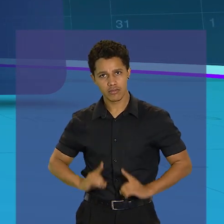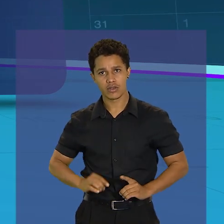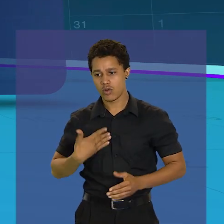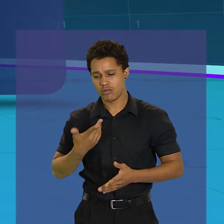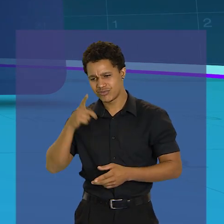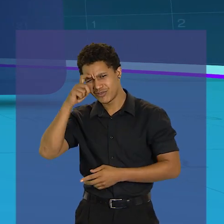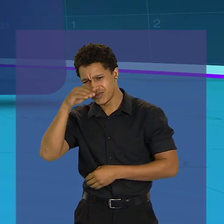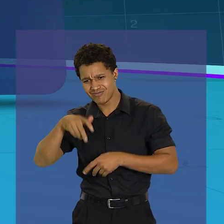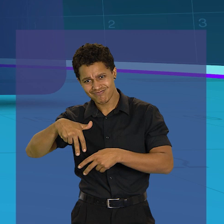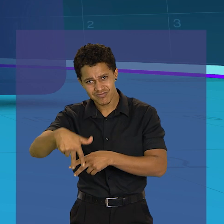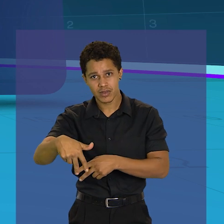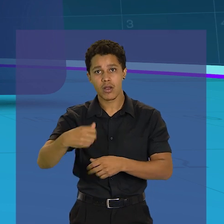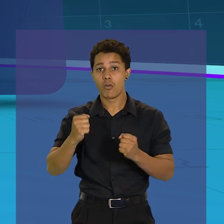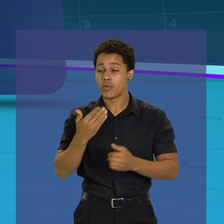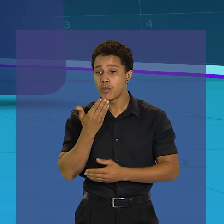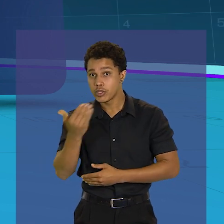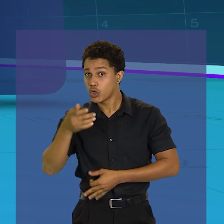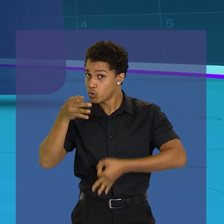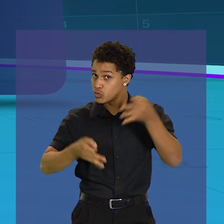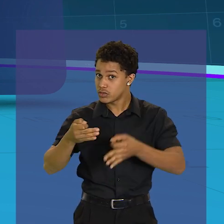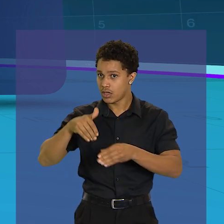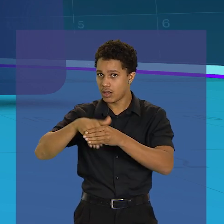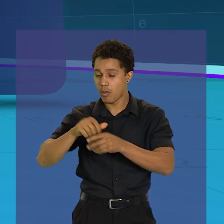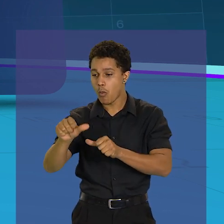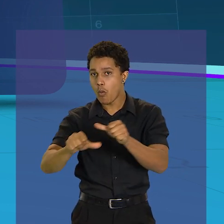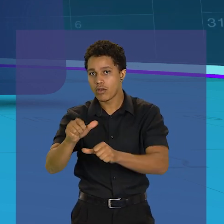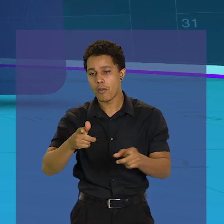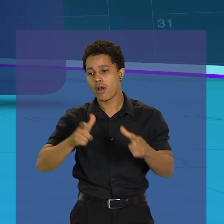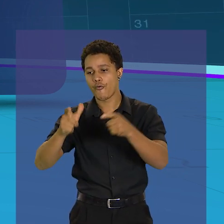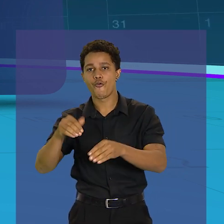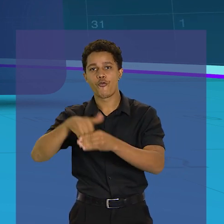ou mobilidade reduzida pode solicitar à justiça eleitoral mudança para votar em